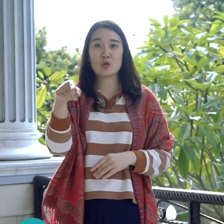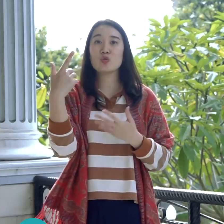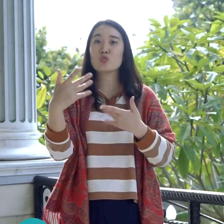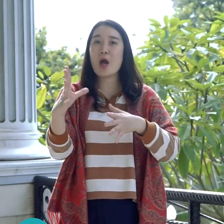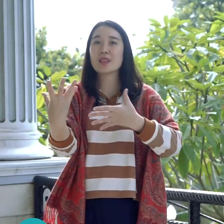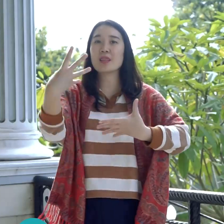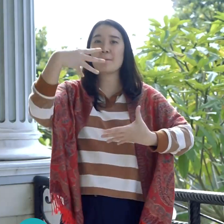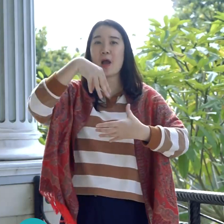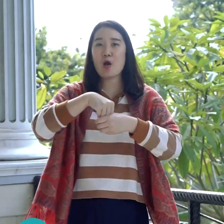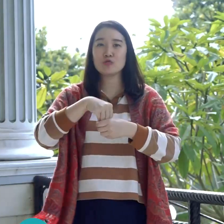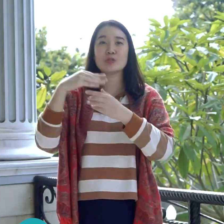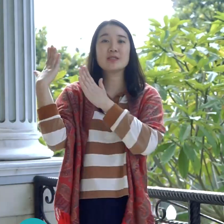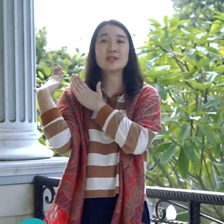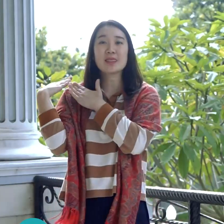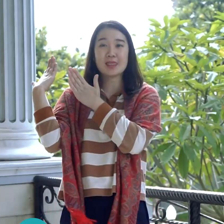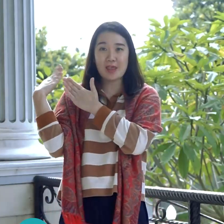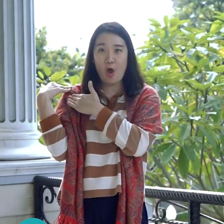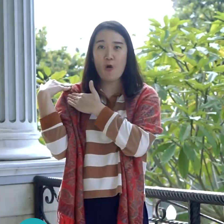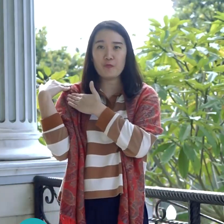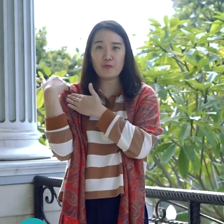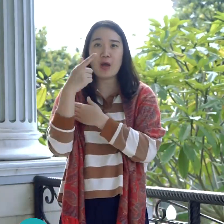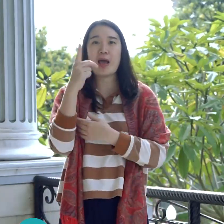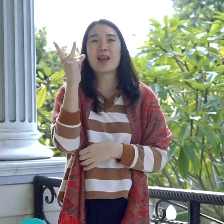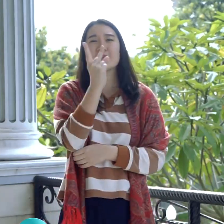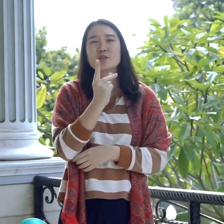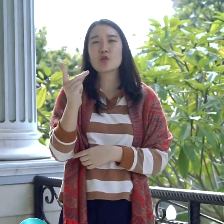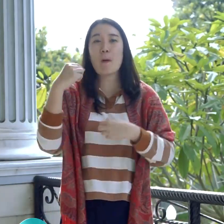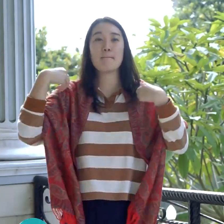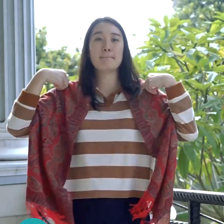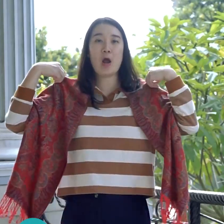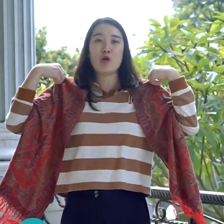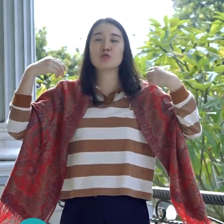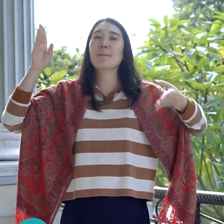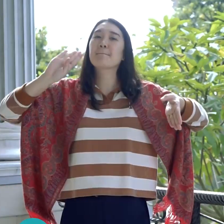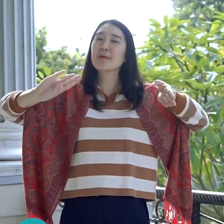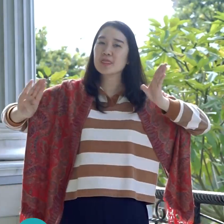Termasuk staf restoran pun berbusana Betawi.